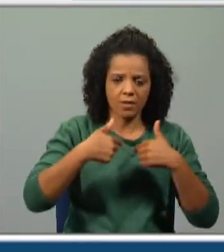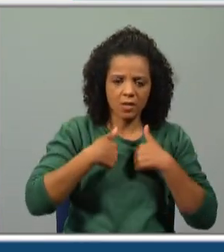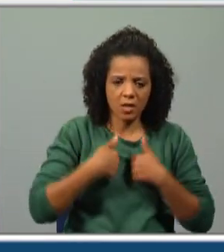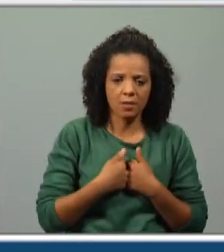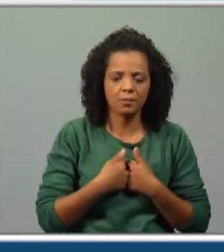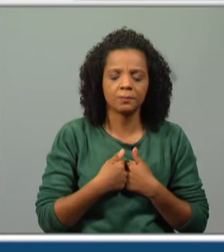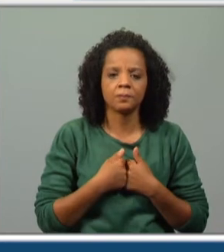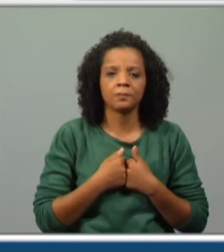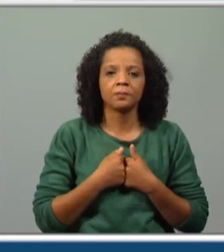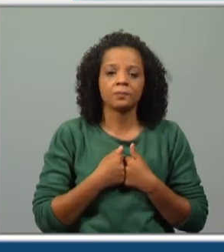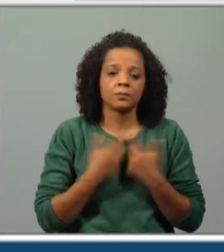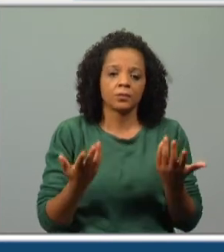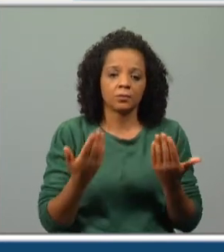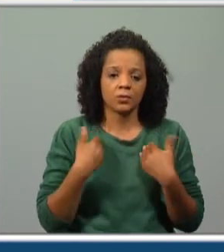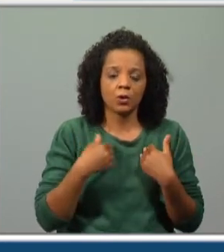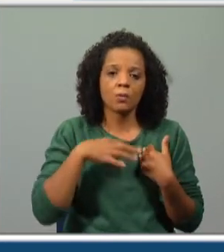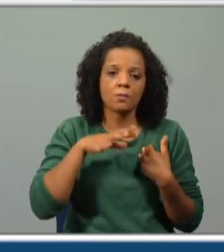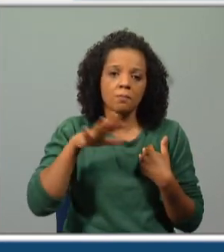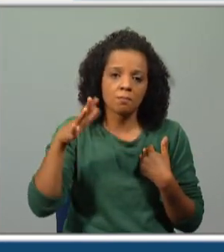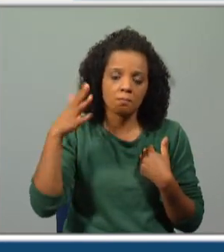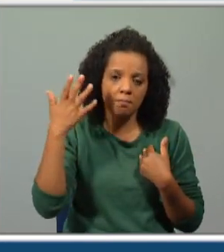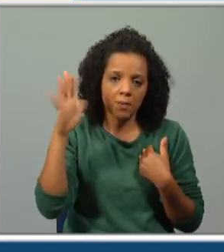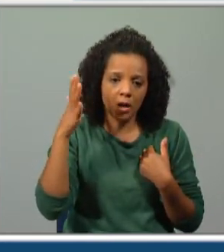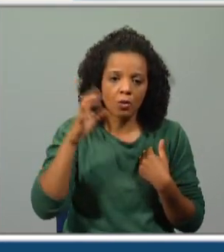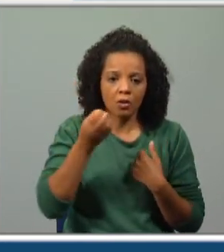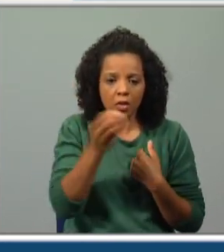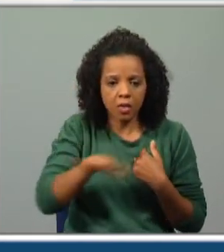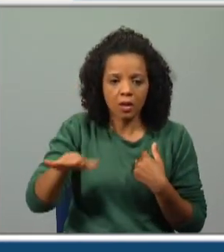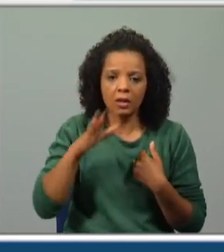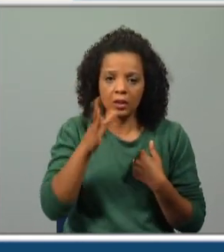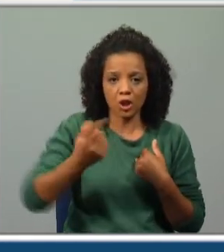Então eu peguei na mão das Crianças Eu falei para eles nós vamos correr porque 所以我拉著孩子們的手我告訴他們我們要跑是因為